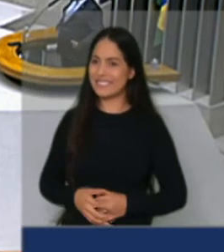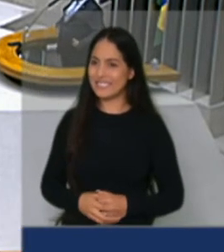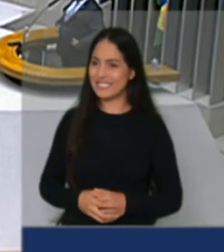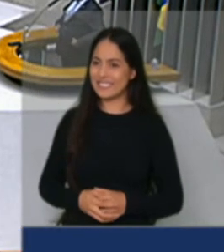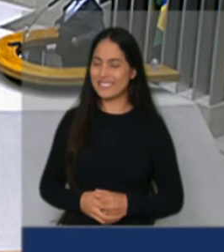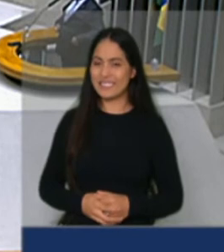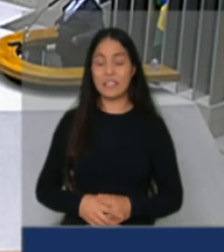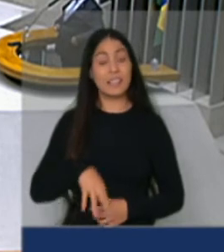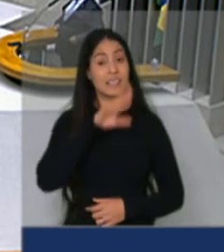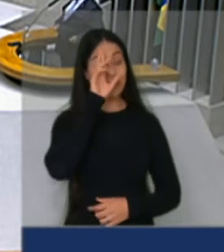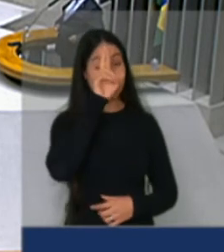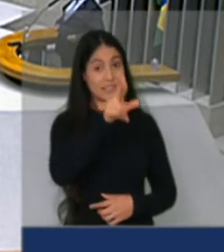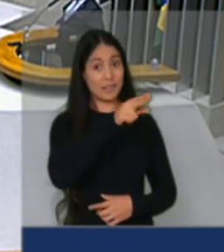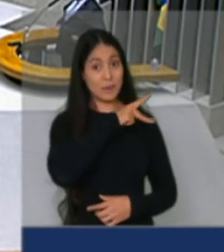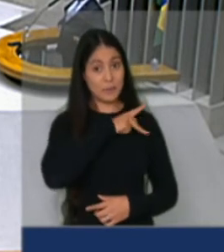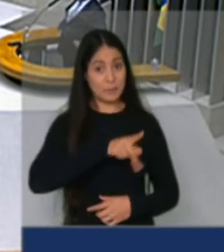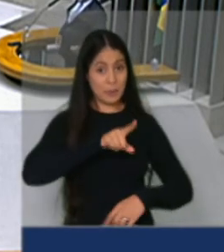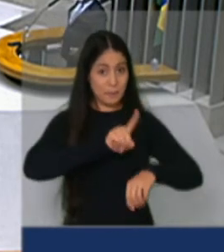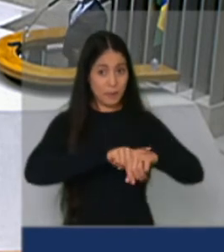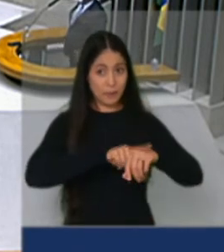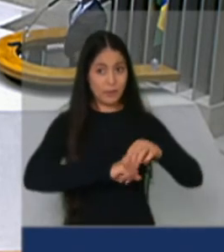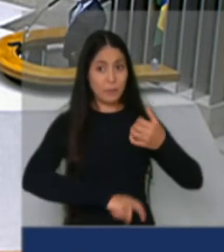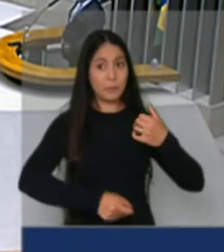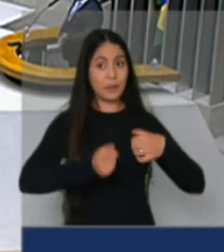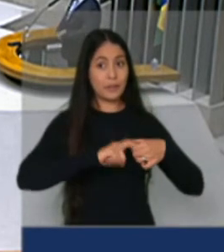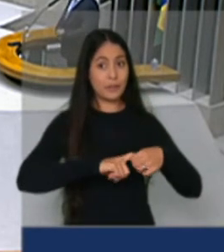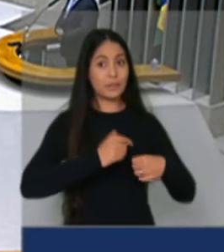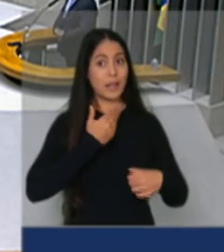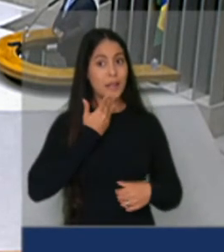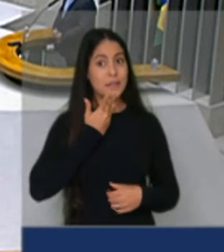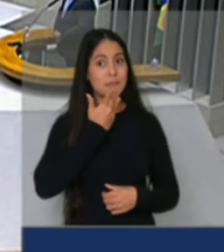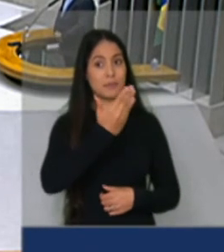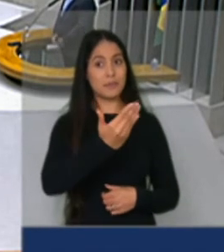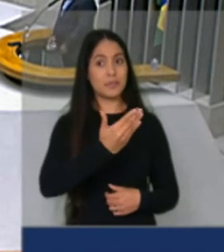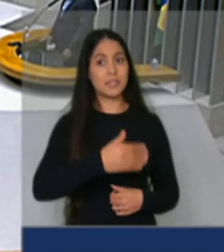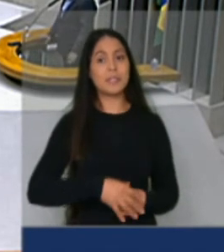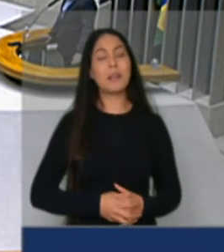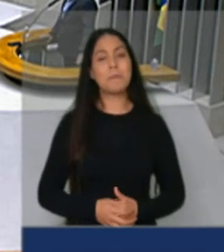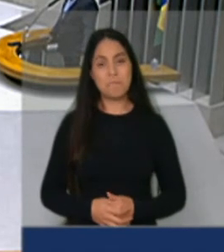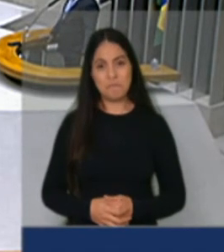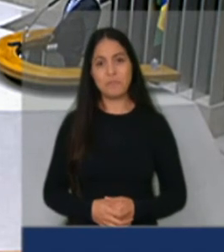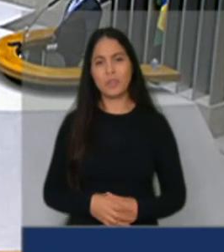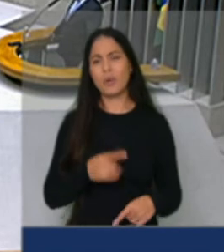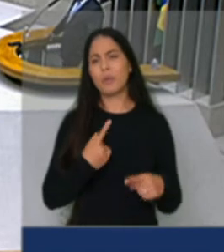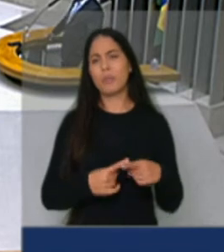FAVOR, PRESIDENTE, GOSTARIA QUE O SENHOR REMARCO SSE SEU TEMPO AÍ POR UM PROBLEMA AQUI, VIU. SENHORES